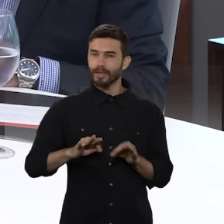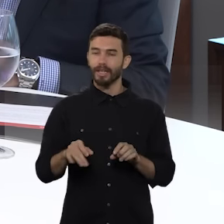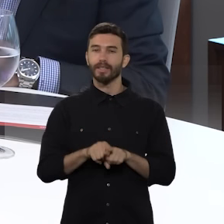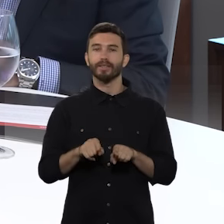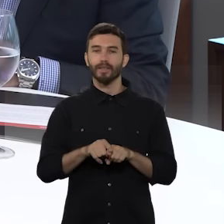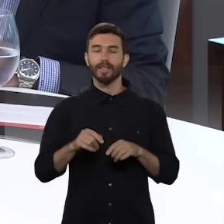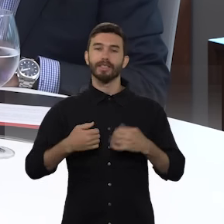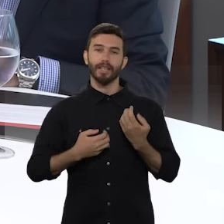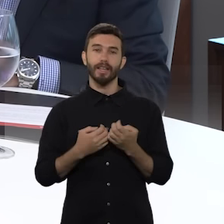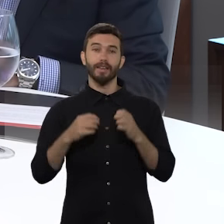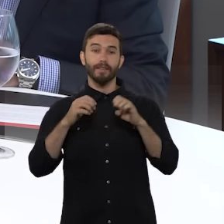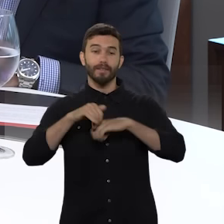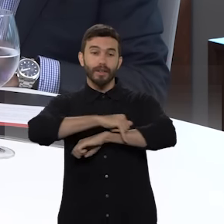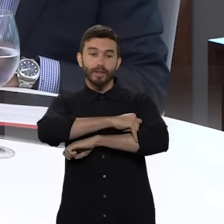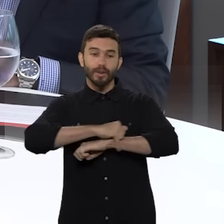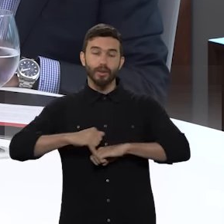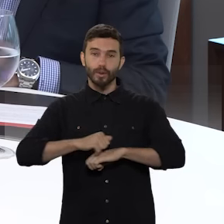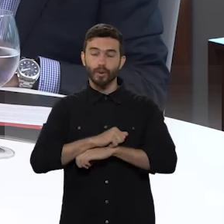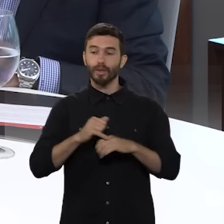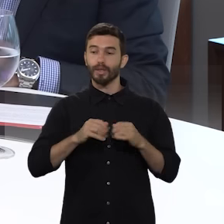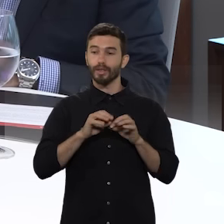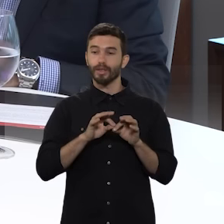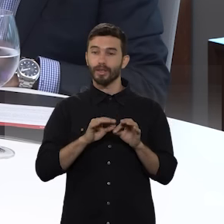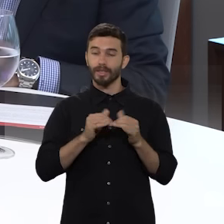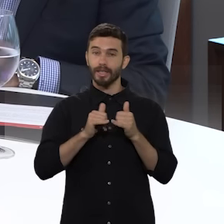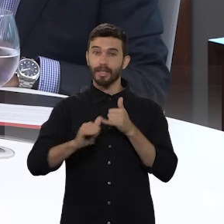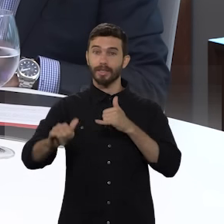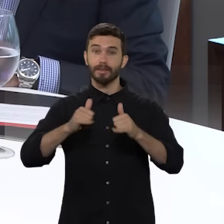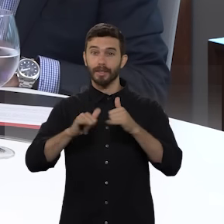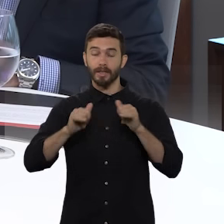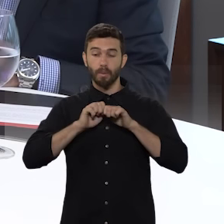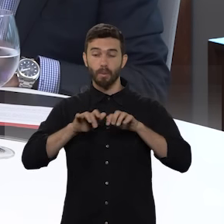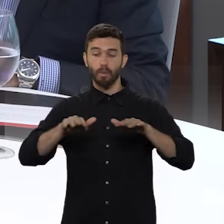transmissão de energia no país, para isso, convidamos para o nosso papo o